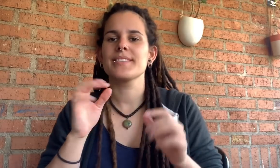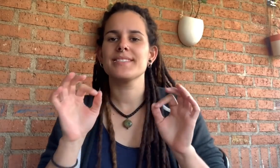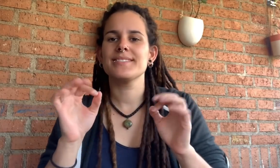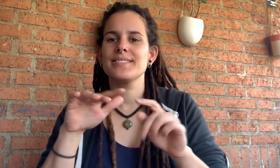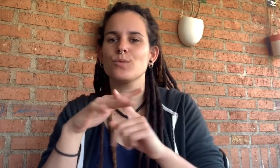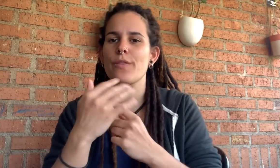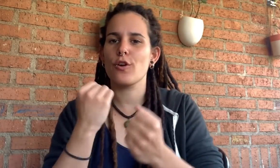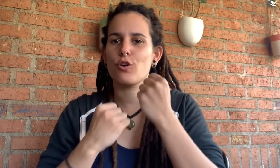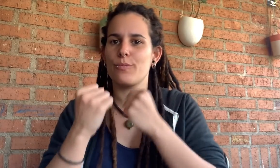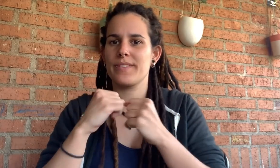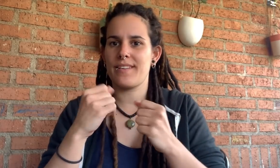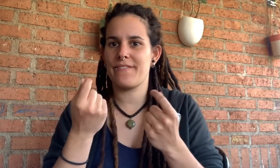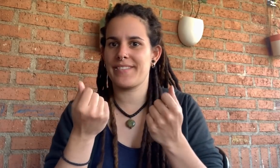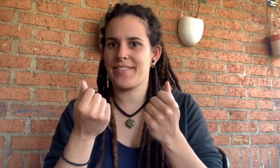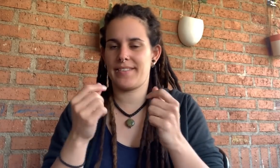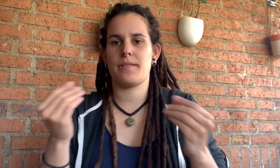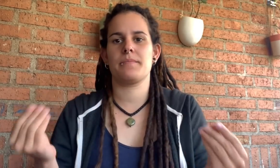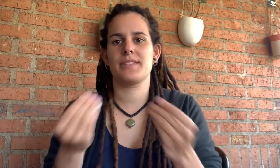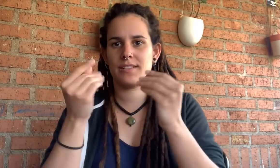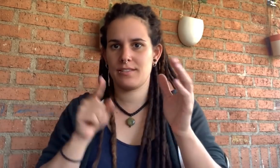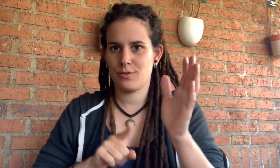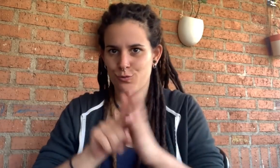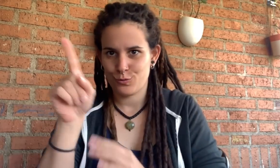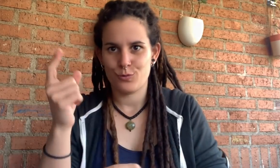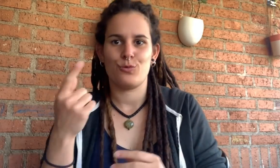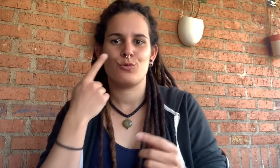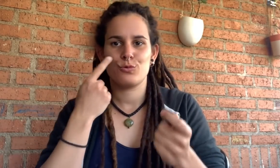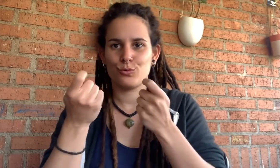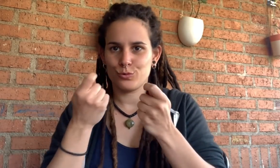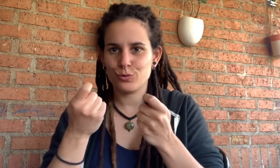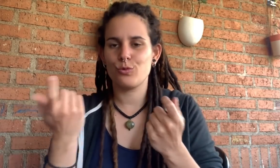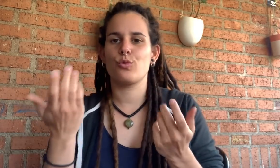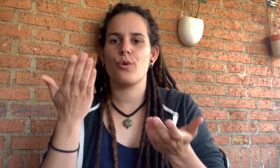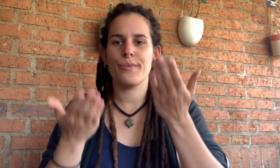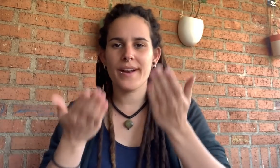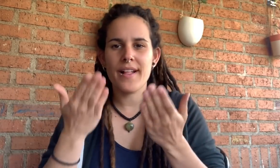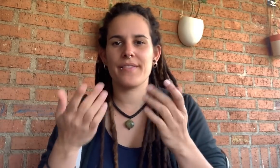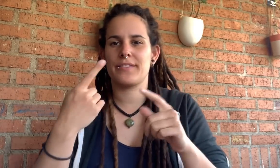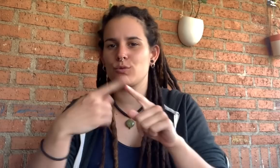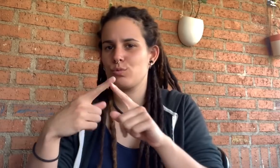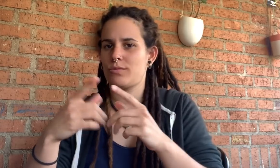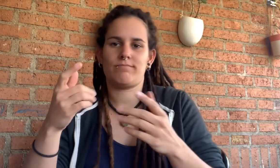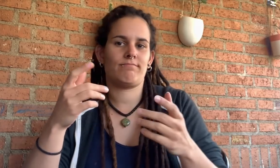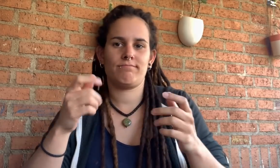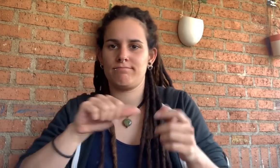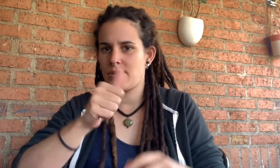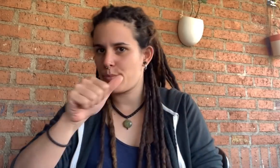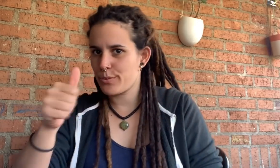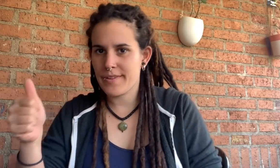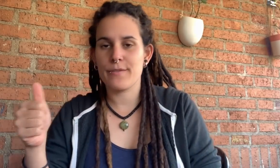En primer lugar, ha mejorado visiblemente la situación financiera de la EUDY se hizo seguimiento de sus presupuestos y balances, los cuales quedaron aprobados,